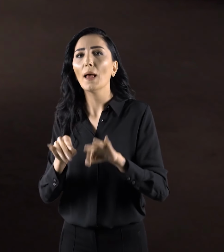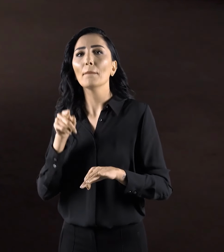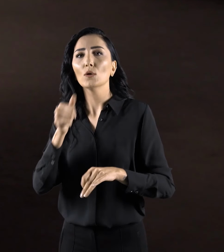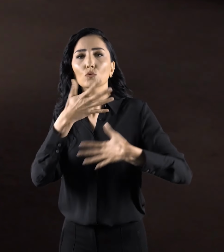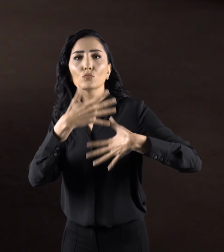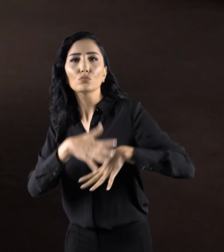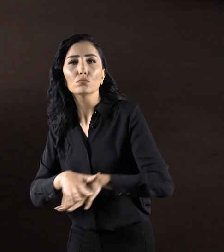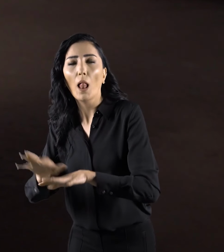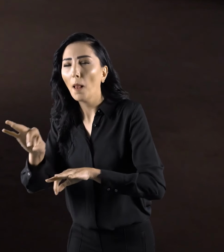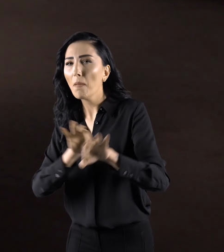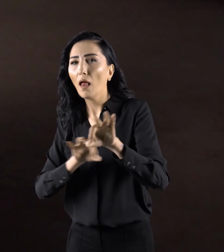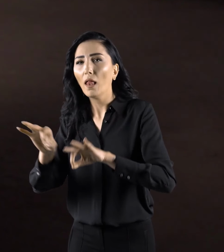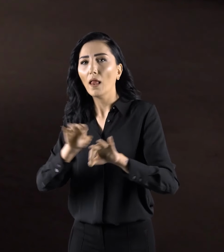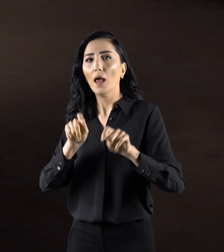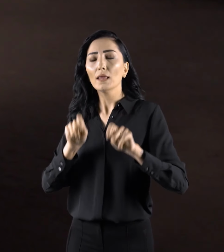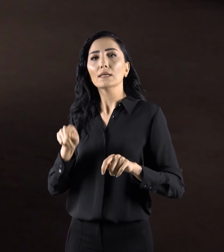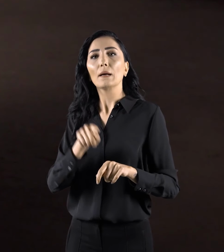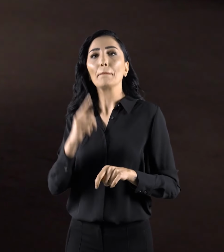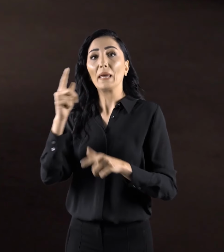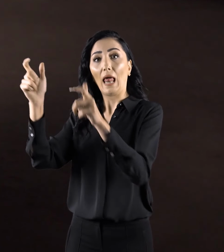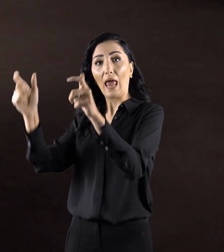bir yerde ne zaman sel olacağı ve